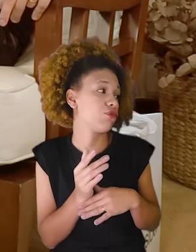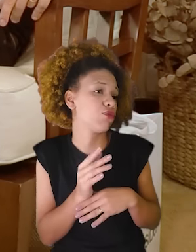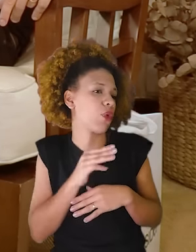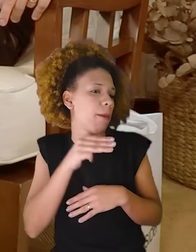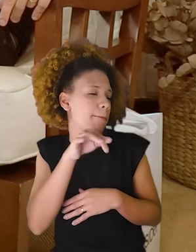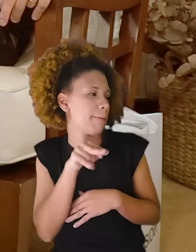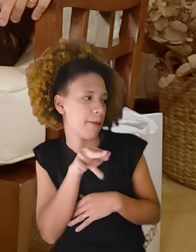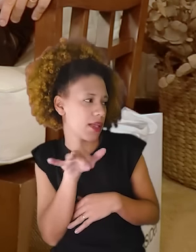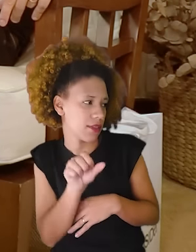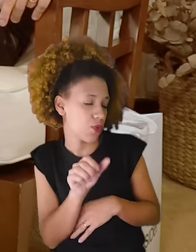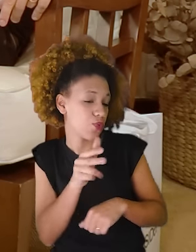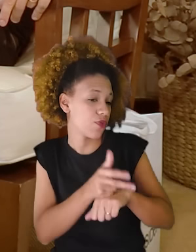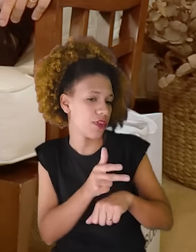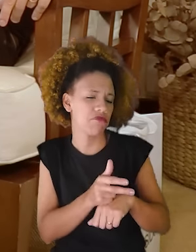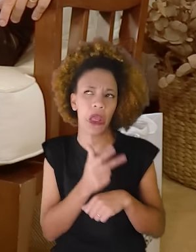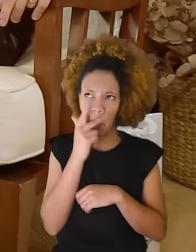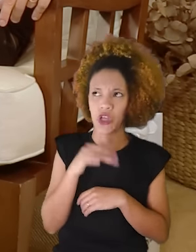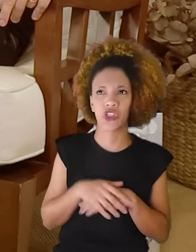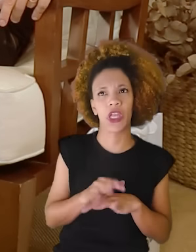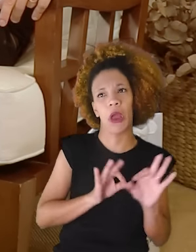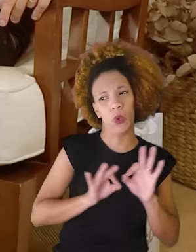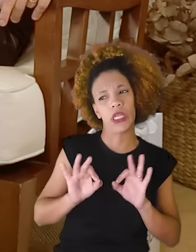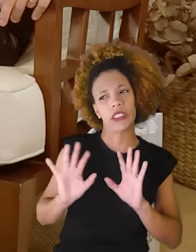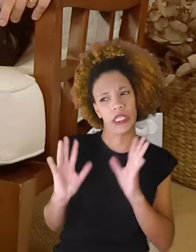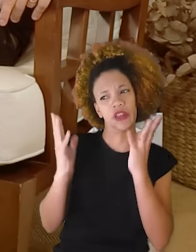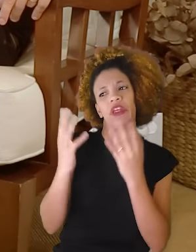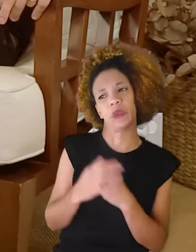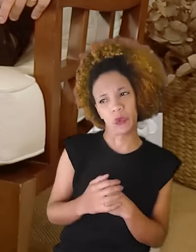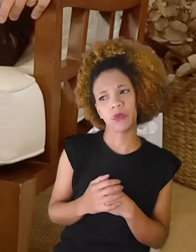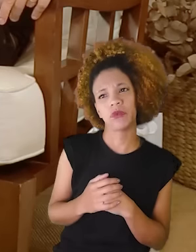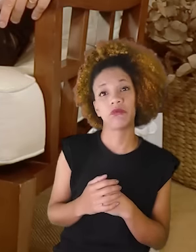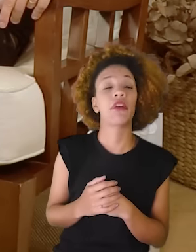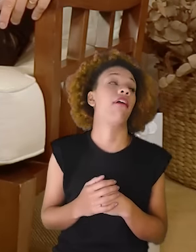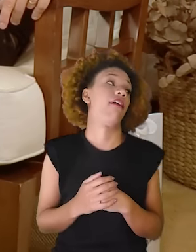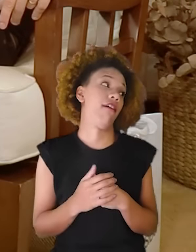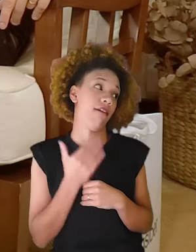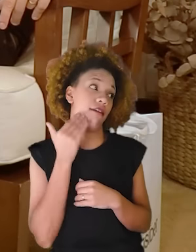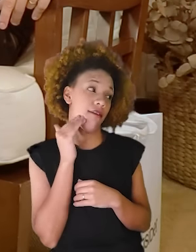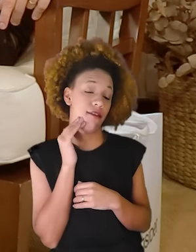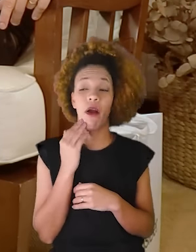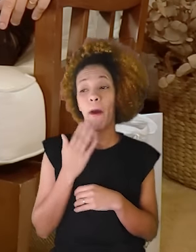o que que que você ia fazer eu ia ser um Eu acho que eu ia ser um produtor de eventos ahem irmão